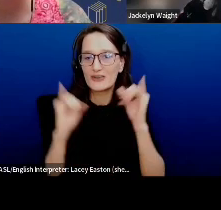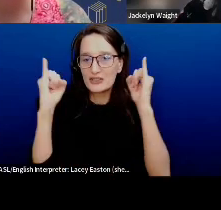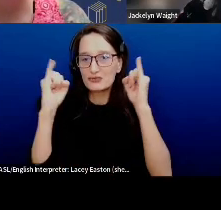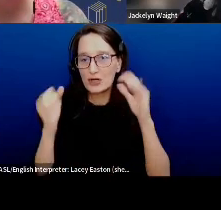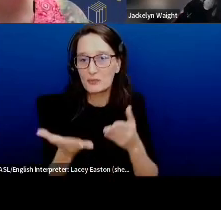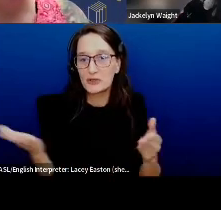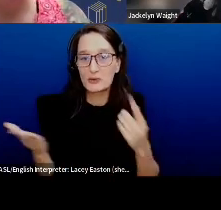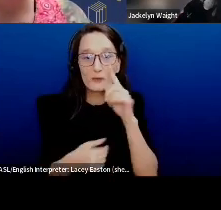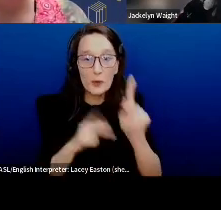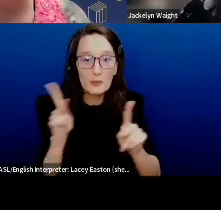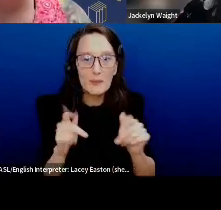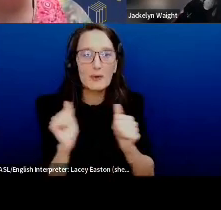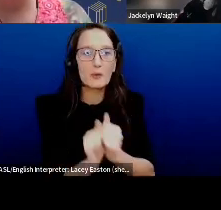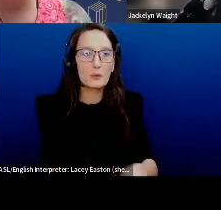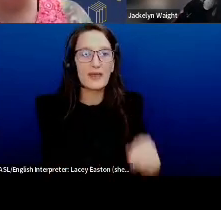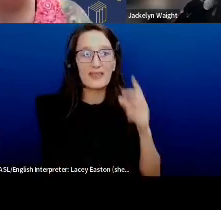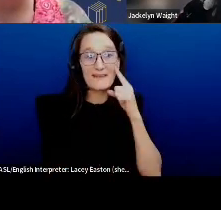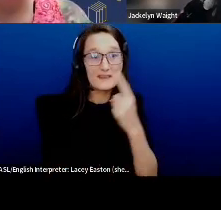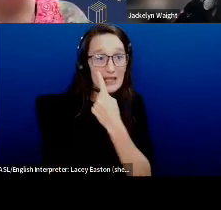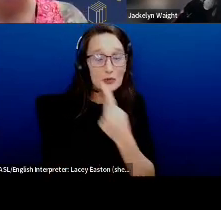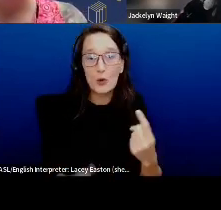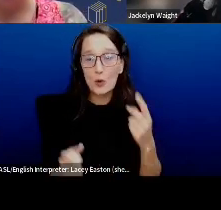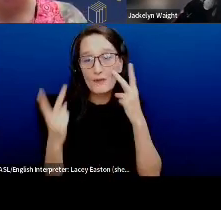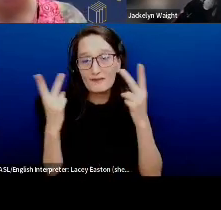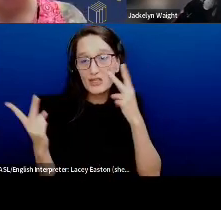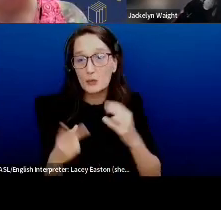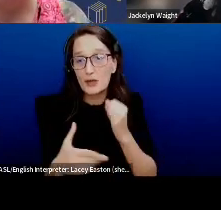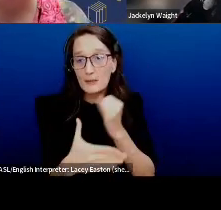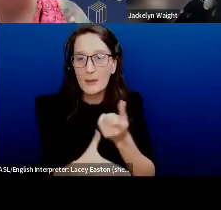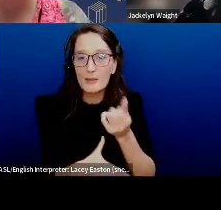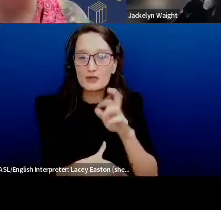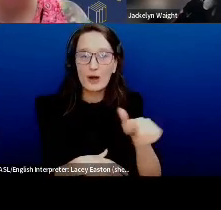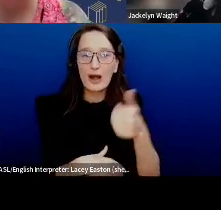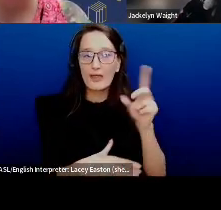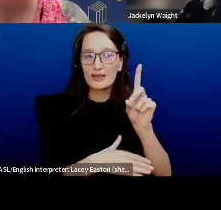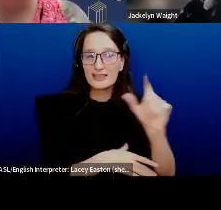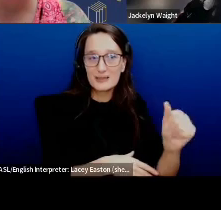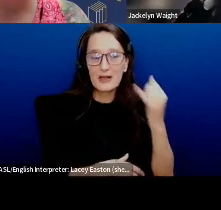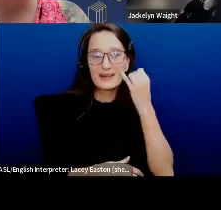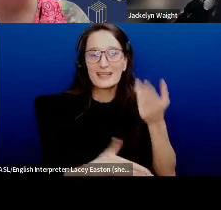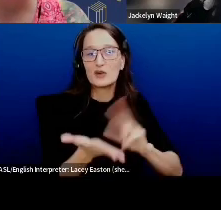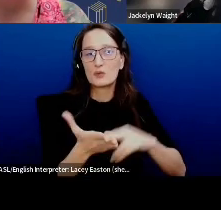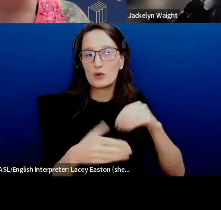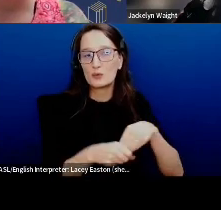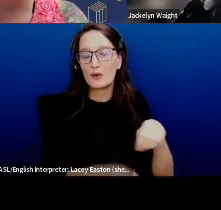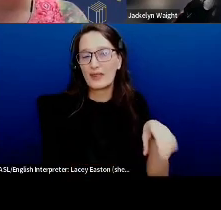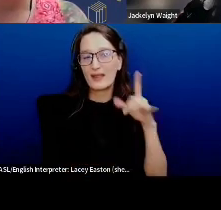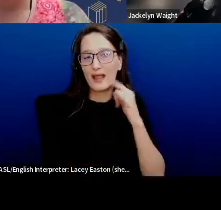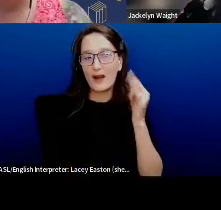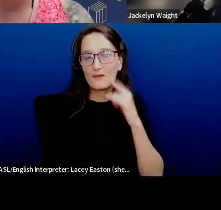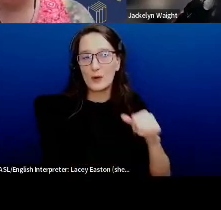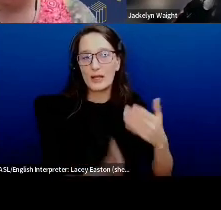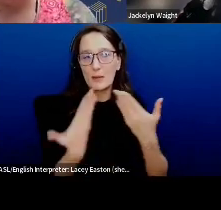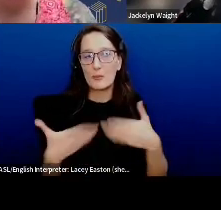otras discapacidades matriculados en las escuelas públicas de California. Diapositiva.